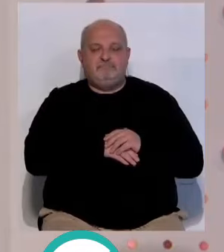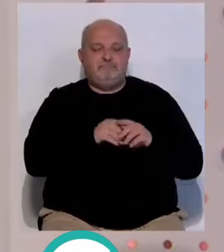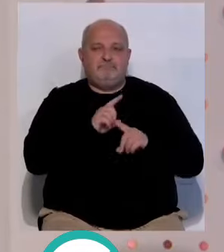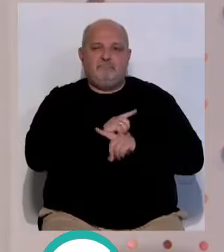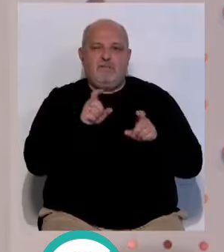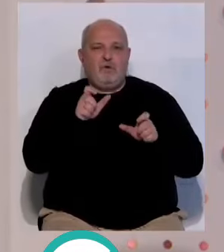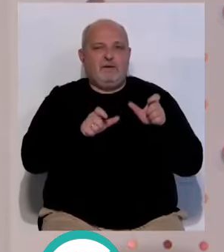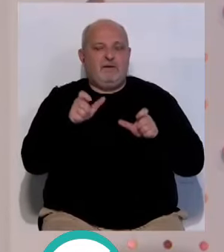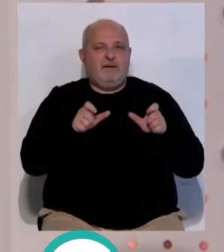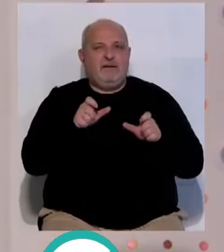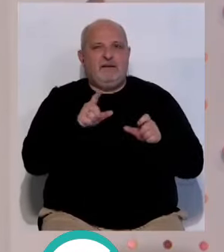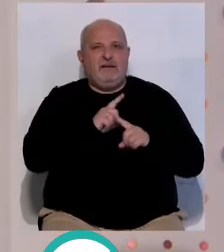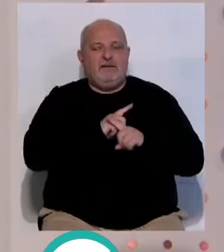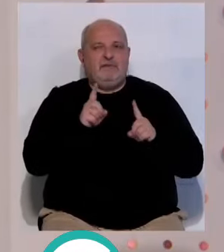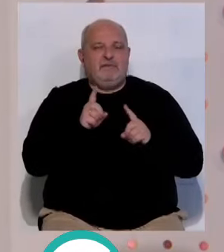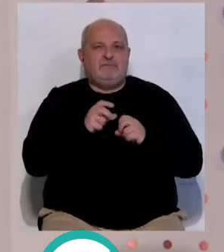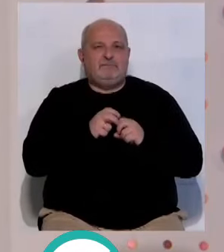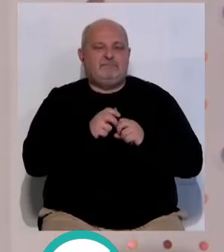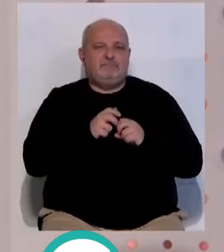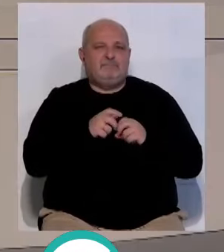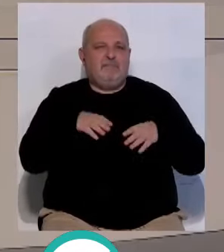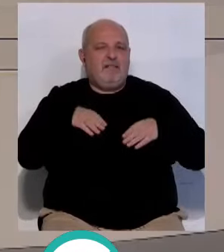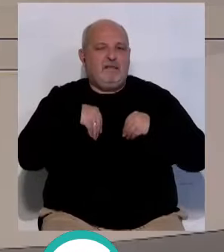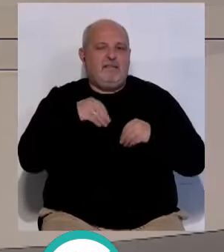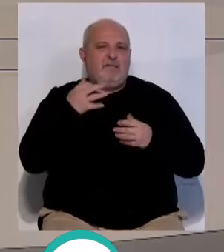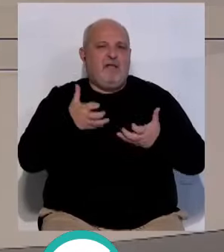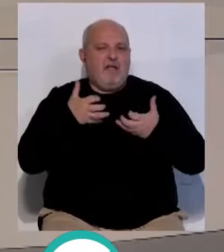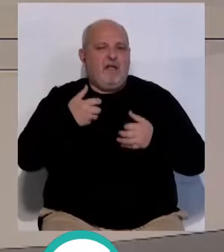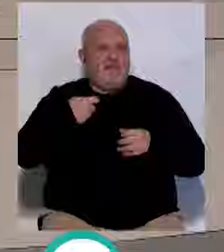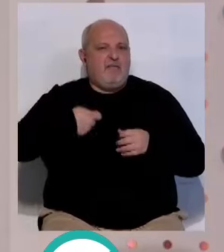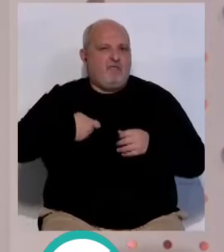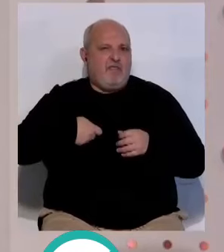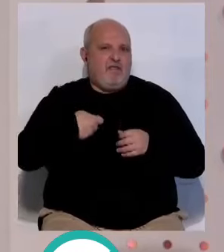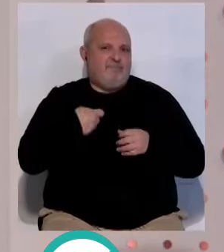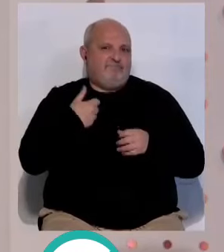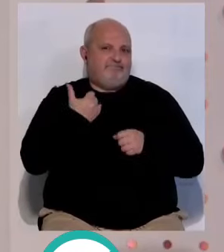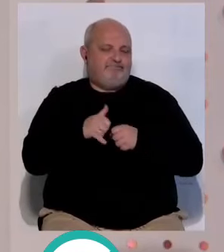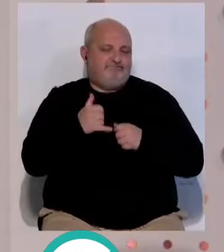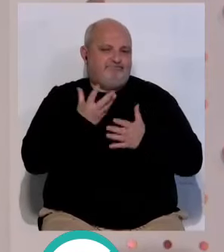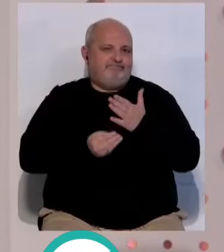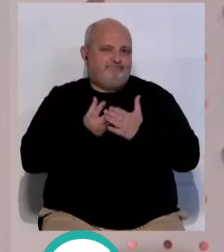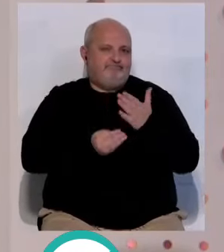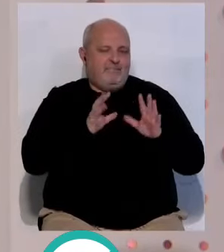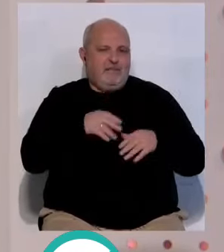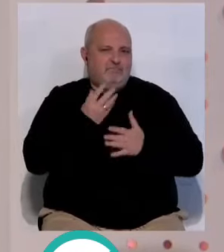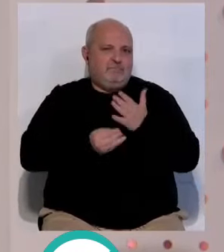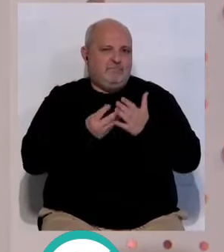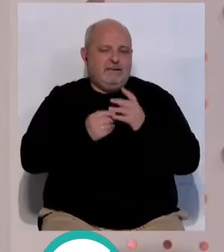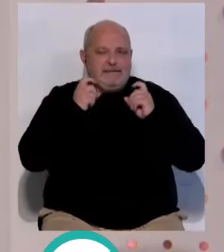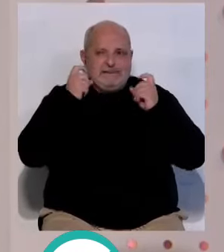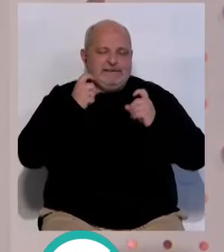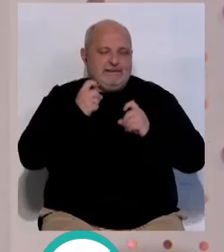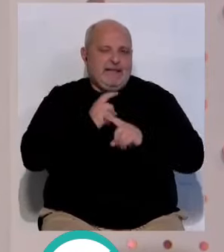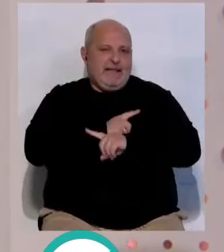gente la gente asumía que había que ganar a la fuerza y falló todo falló hasta el intento de del